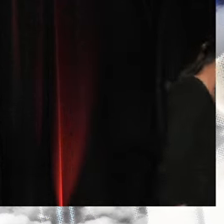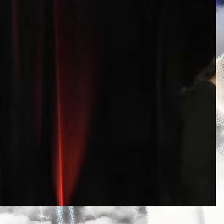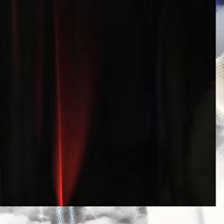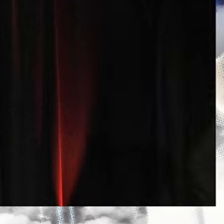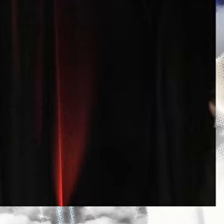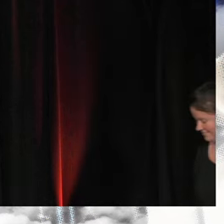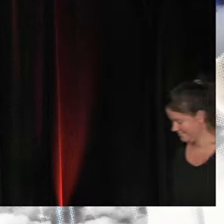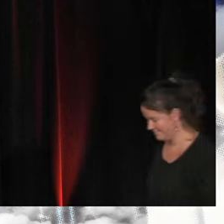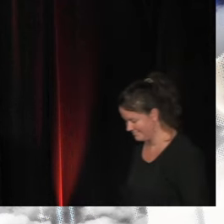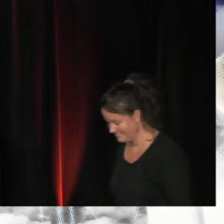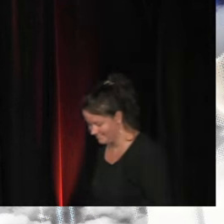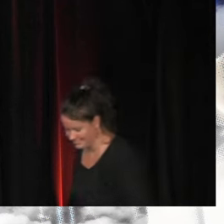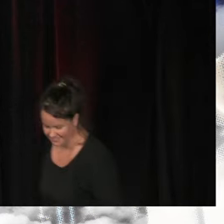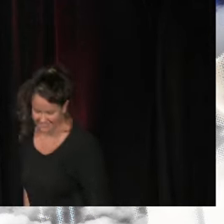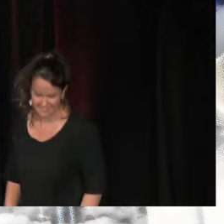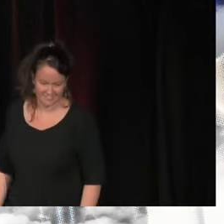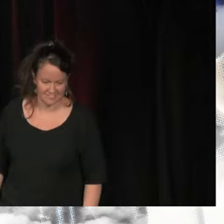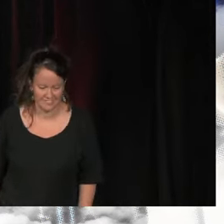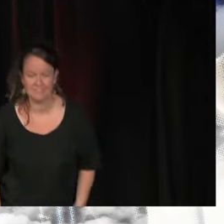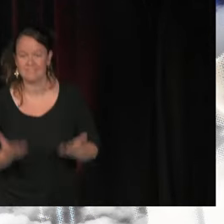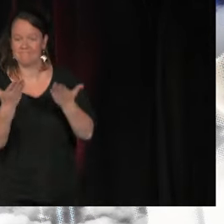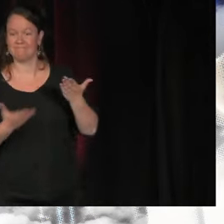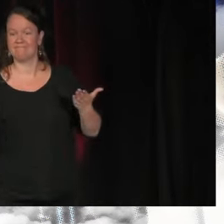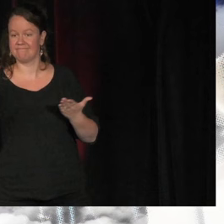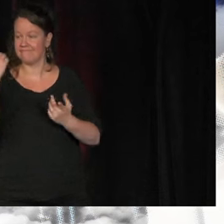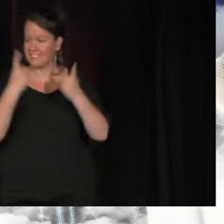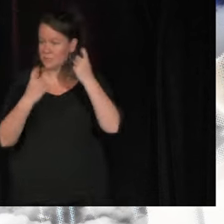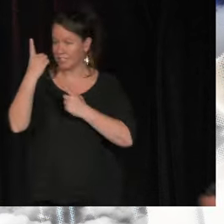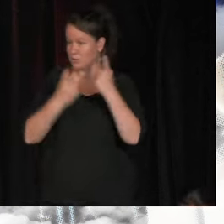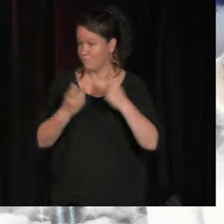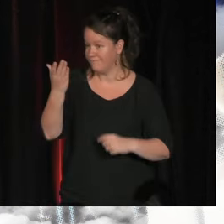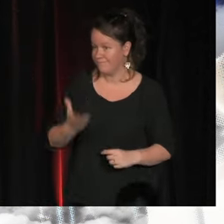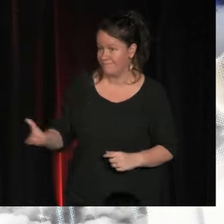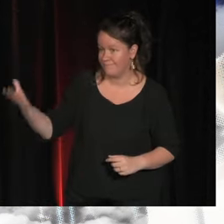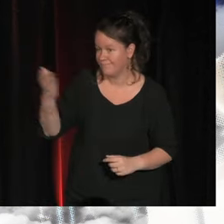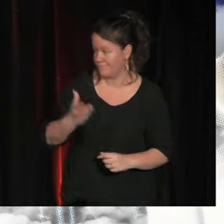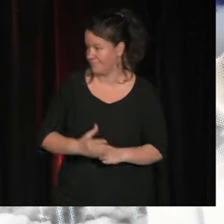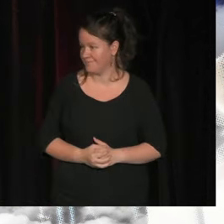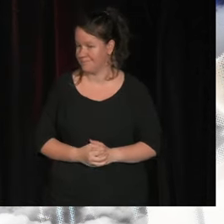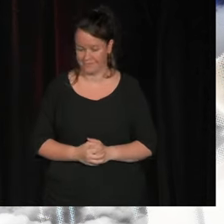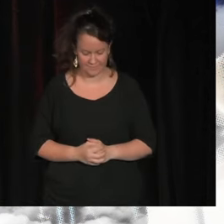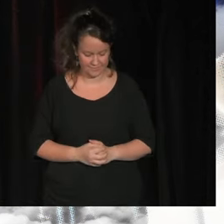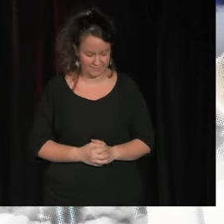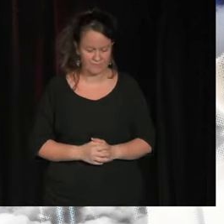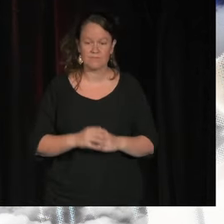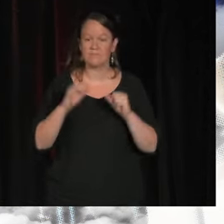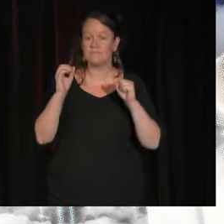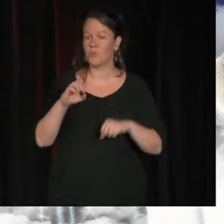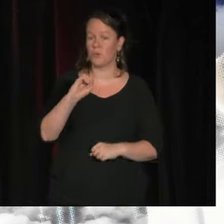On va passer à une petite séance de questions-réponses parce qu'on a encore du temps. Ça peut concerner Overwatch, ça peut concerner Fin du Game,